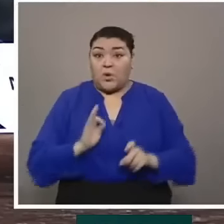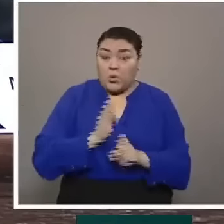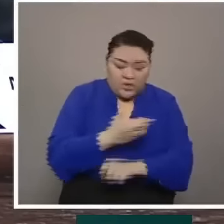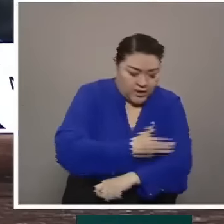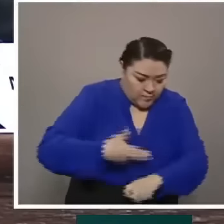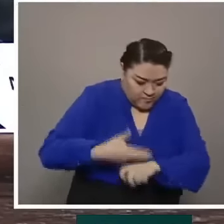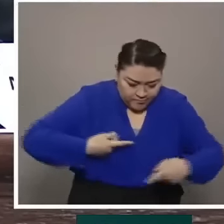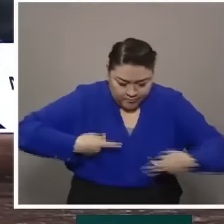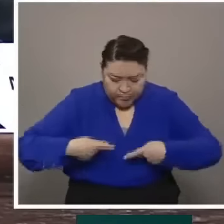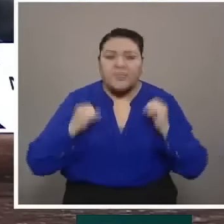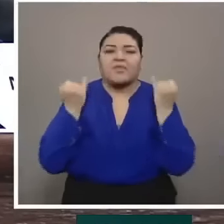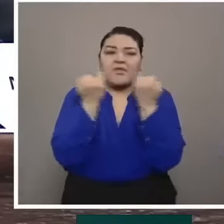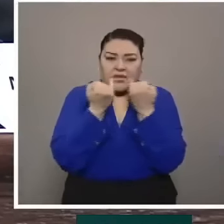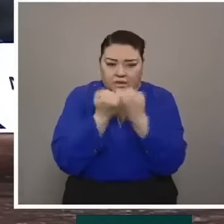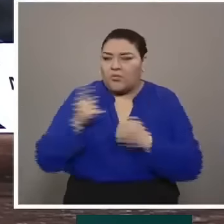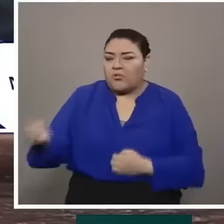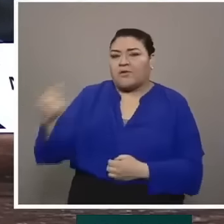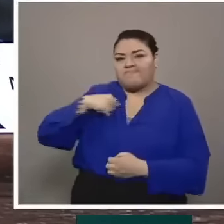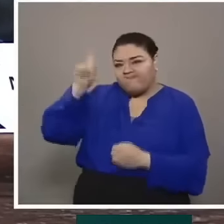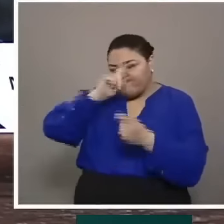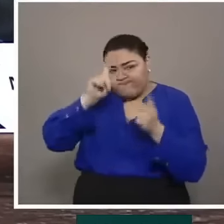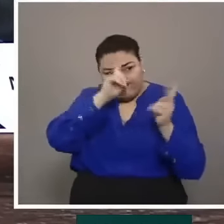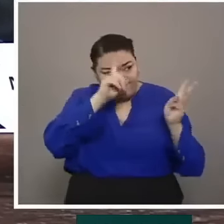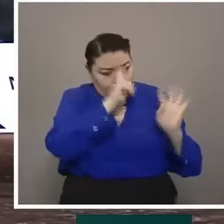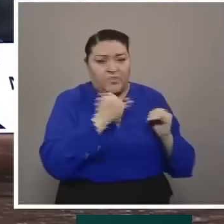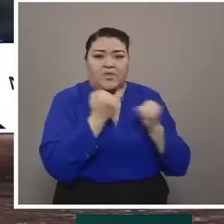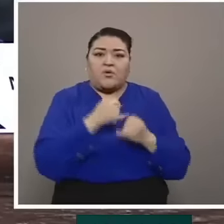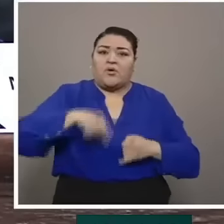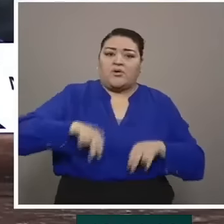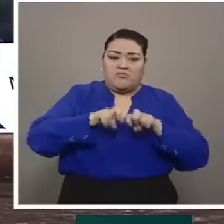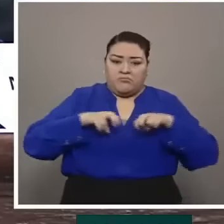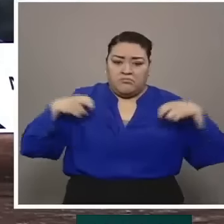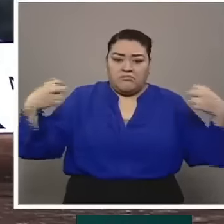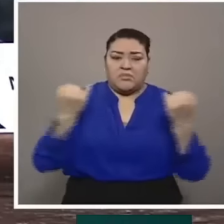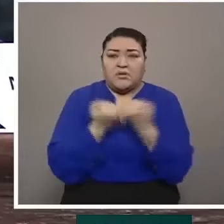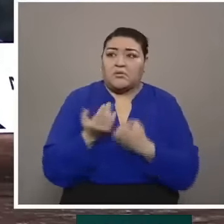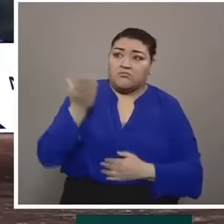los comentarios de varios integrantes de este pleno, en especial del ministro presidente,